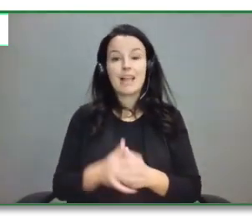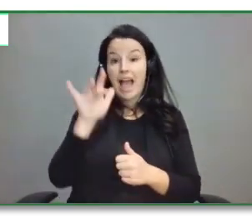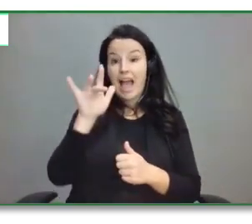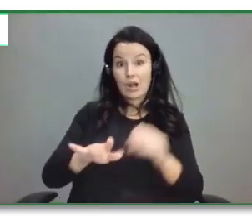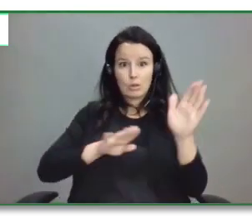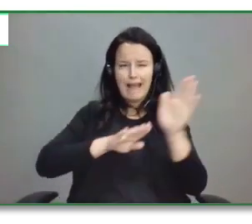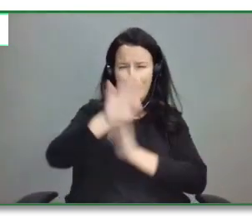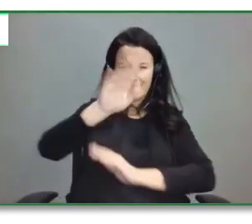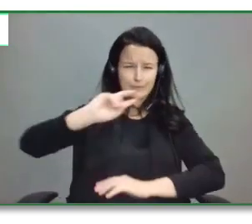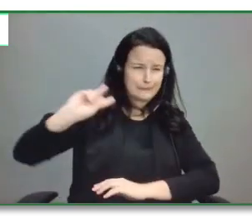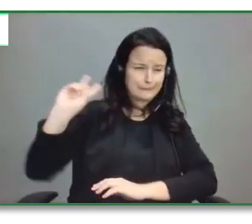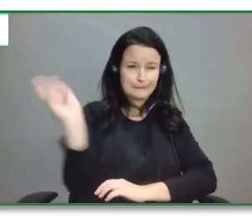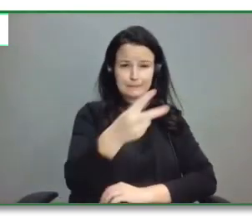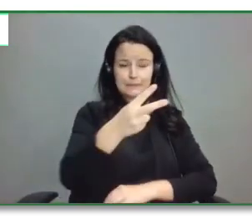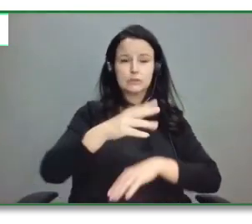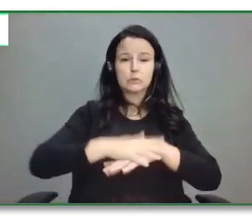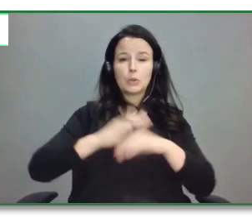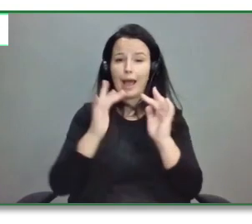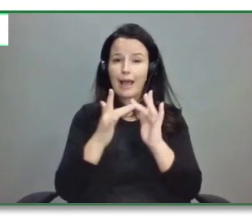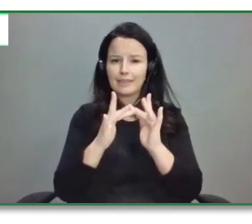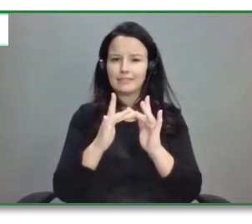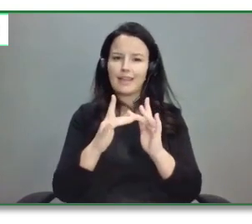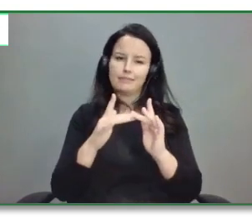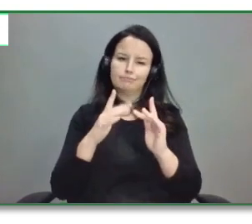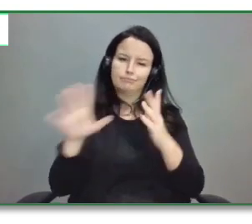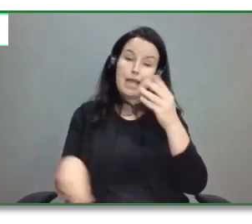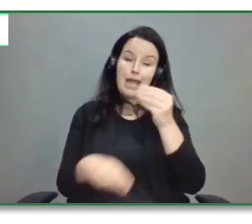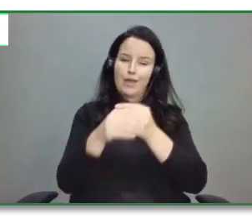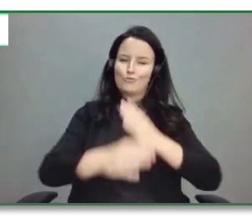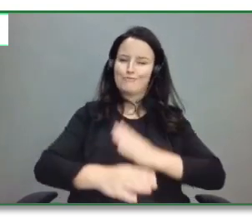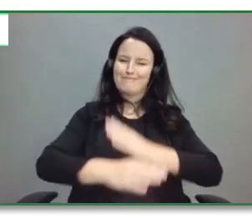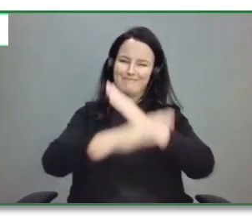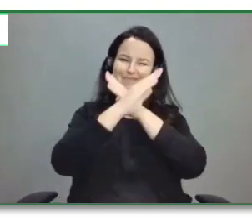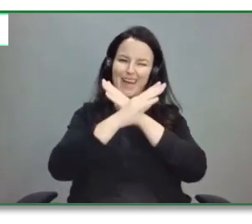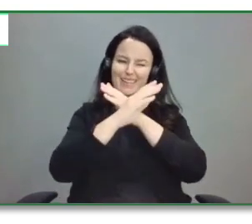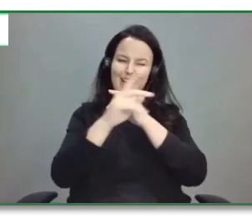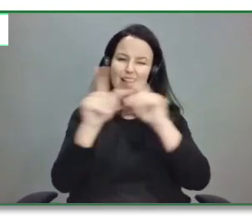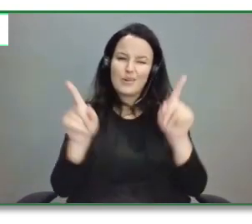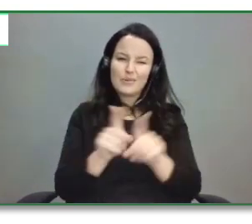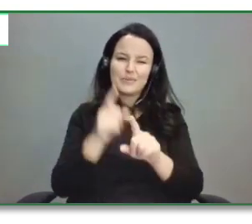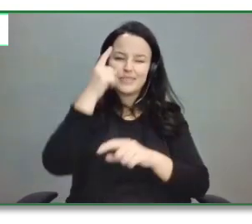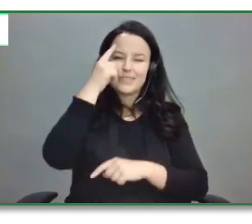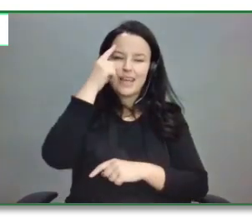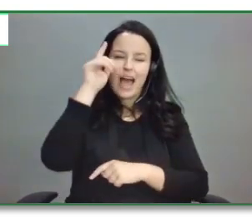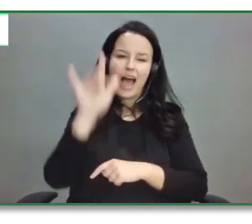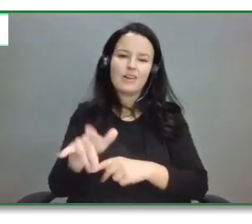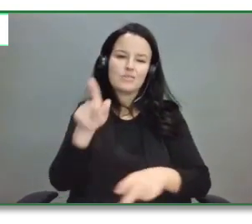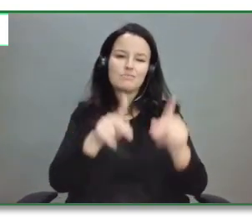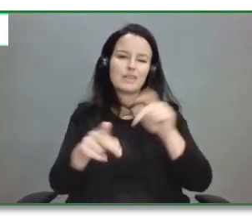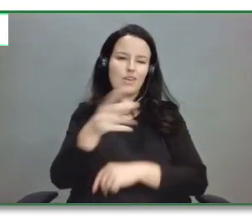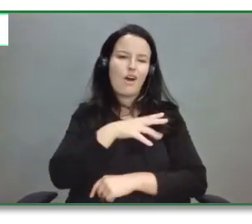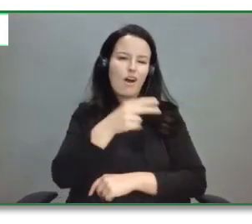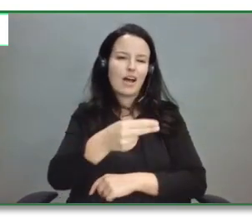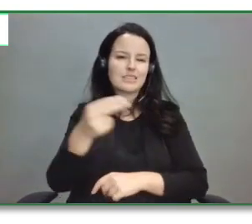communication numérique une barrière supplémentaire peut être ajoutée pour des personnes vivant avec un handicap